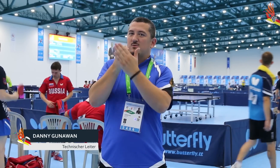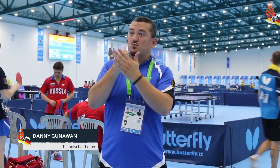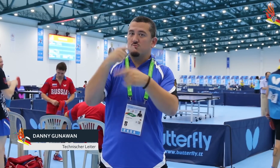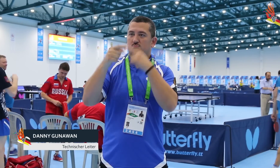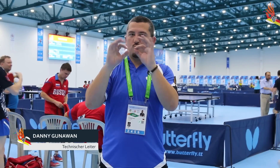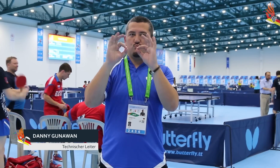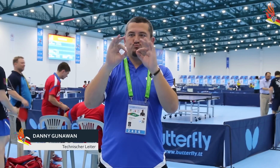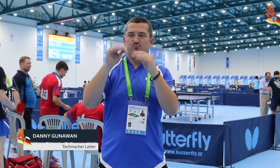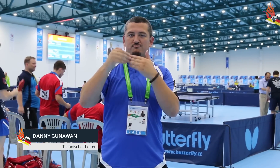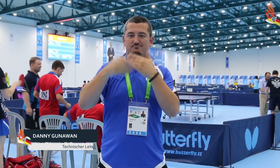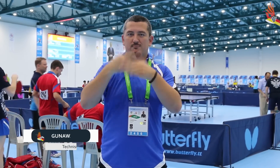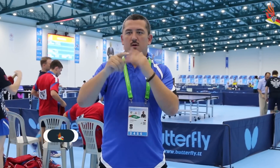Der erste Eindruck heute morgen war gut.